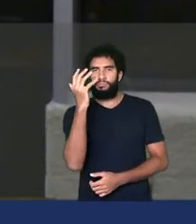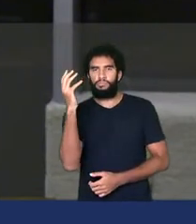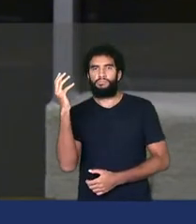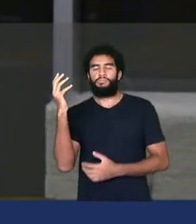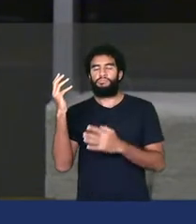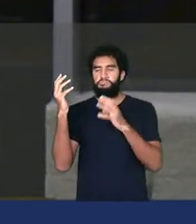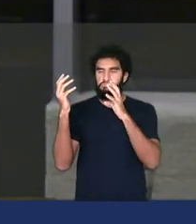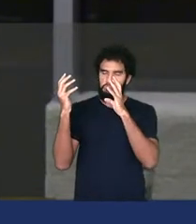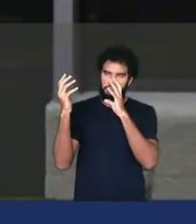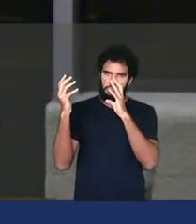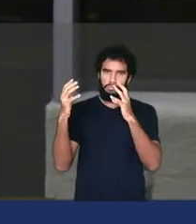ALÉM DOS JOGOS E APOSTAS, APRESENTAR ESTA RIQUEZA PARA